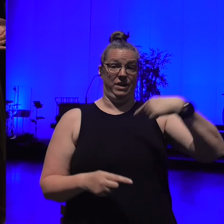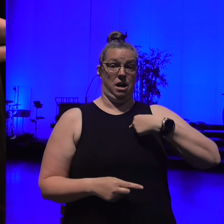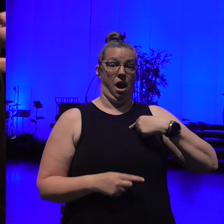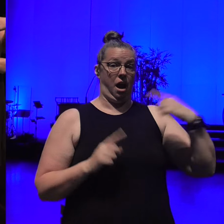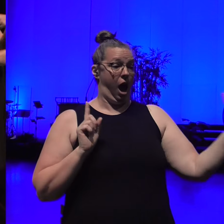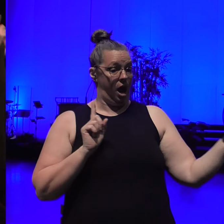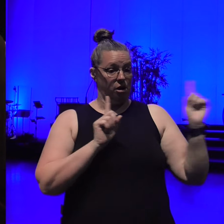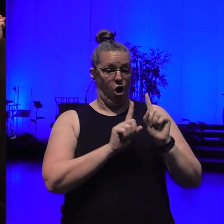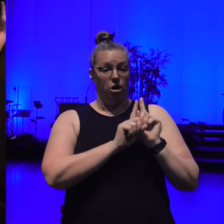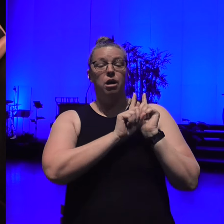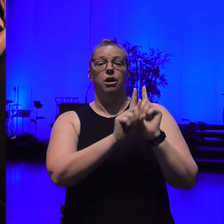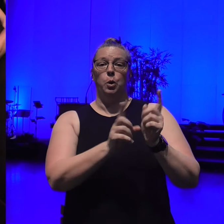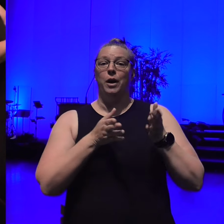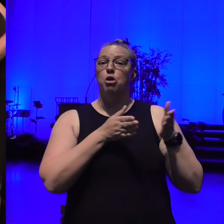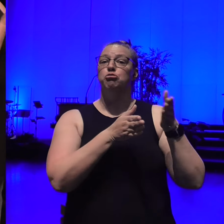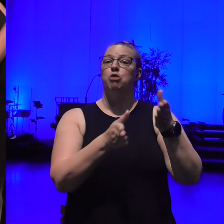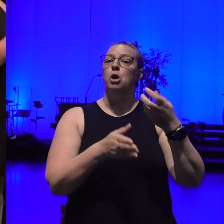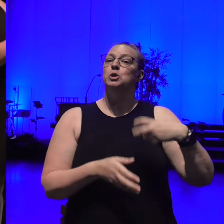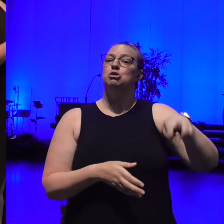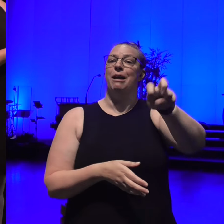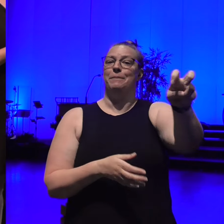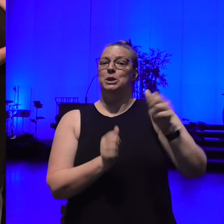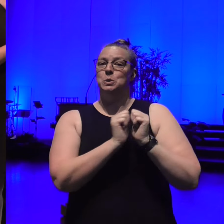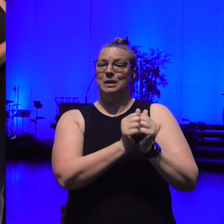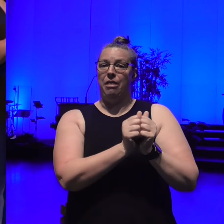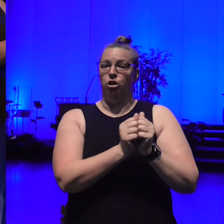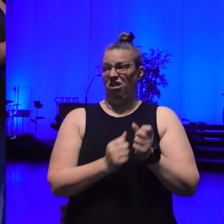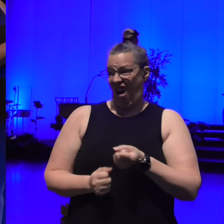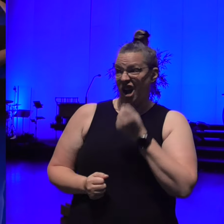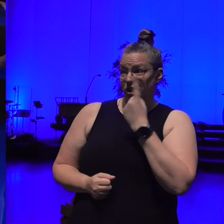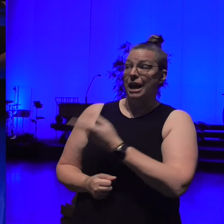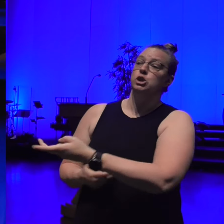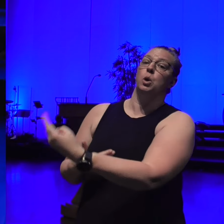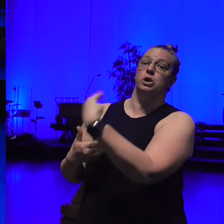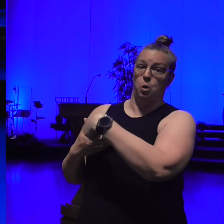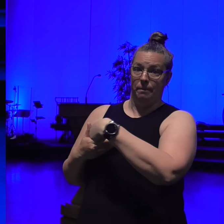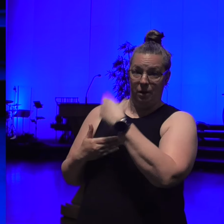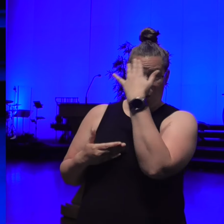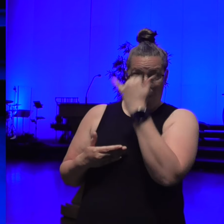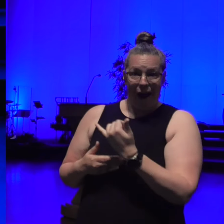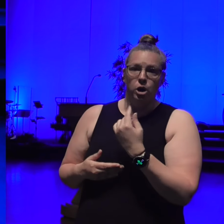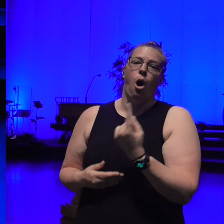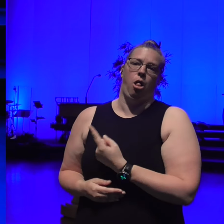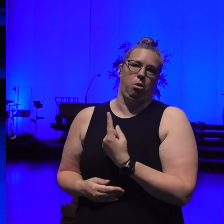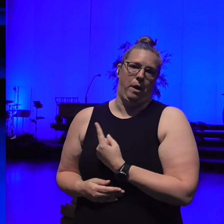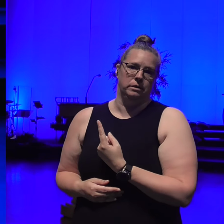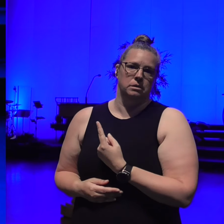de hacer un viaje por carretera juntos Entiendo que te unirás a nosotros porque siempre lo haces Reconozco